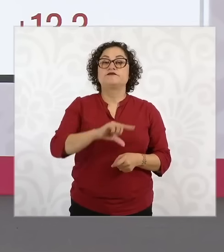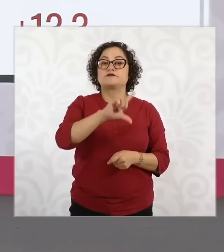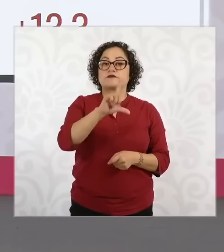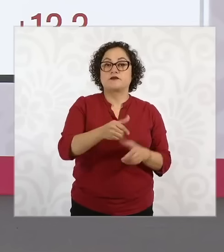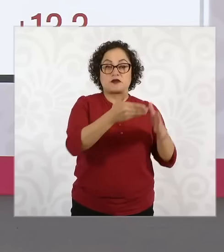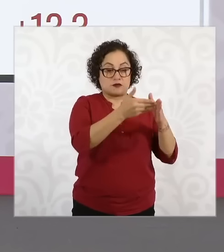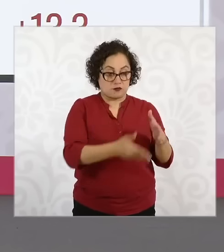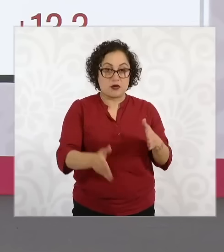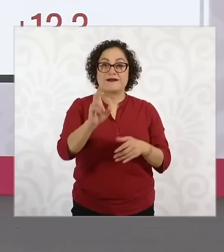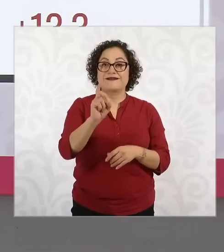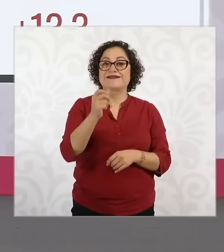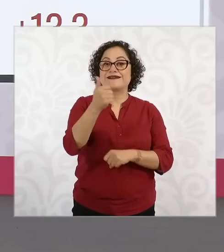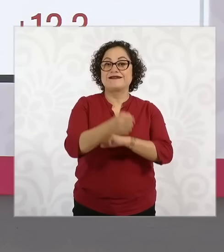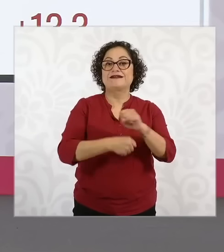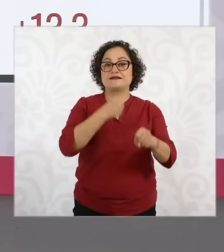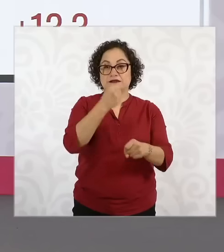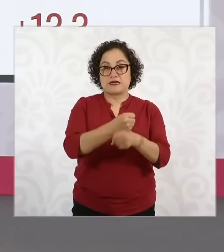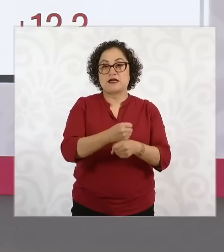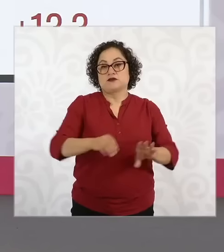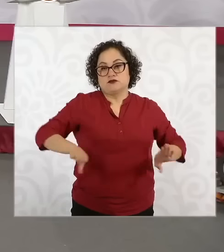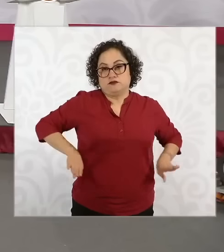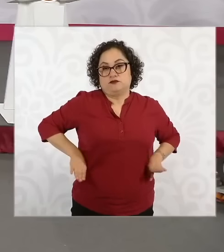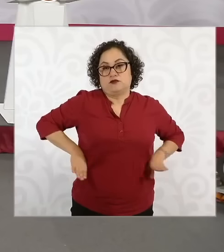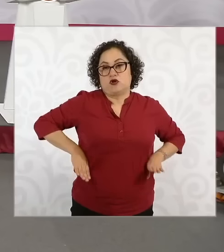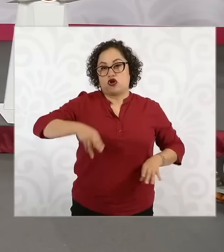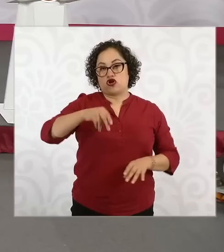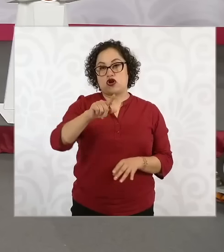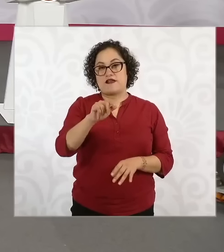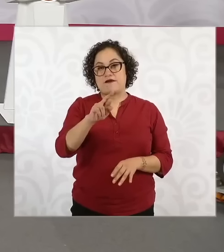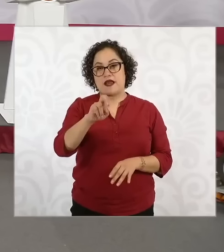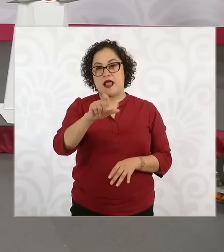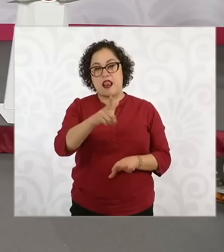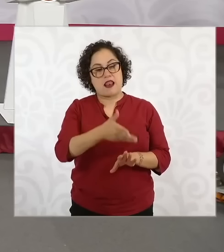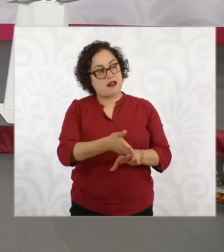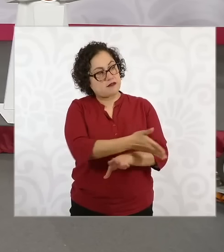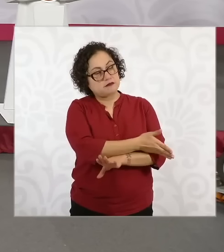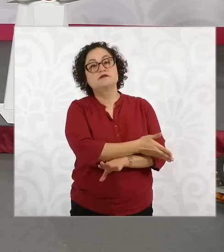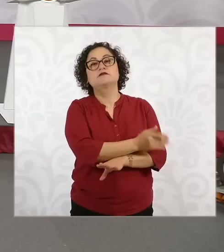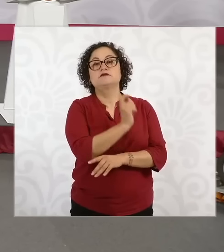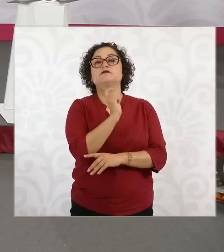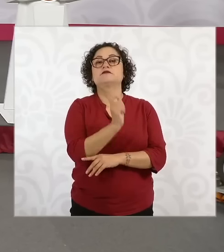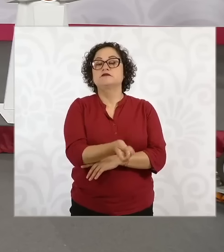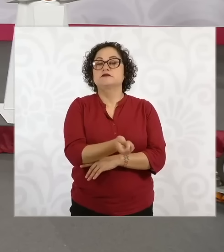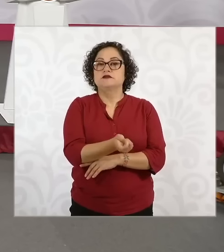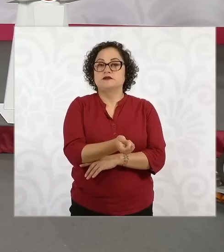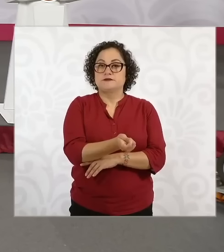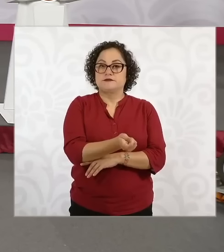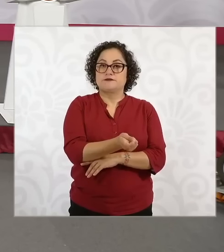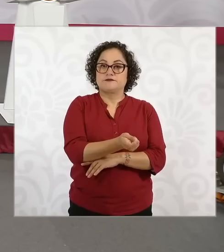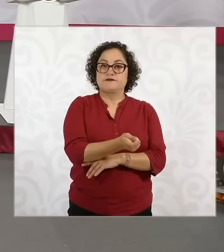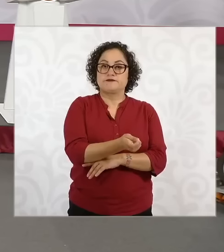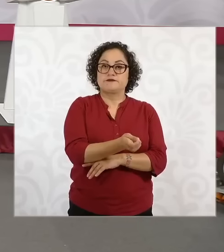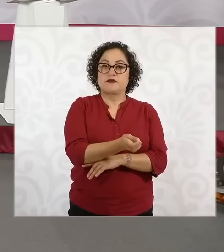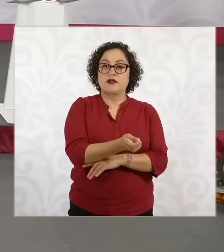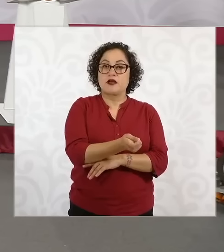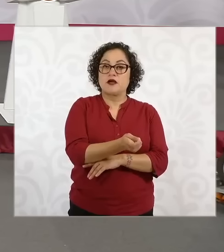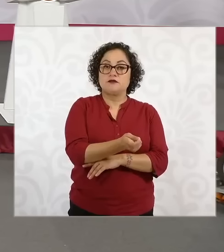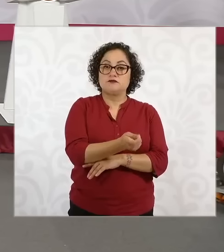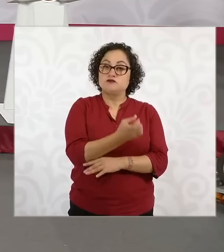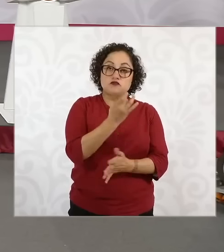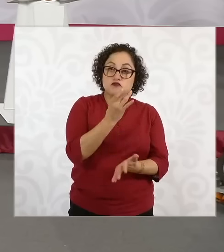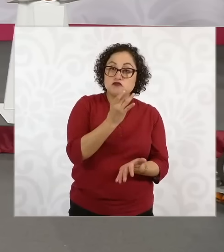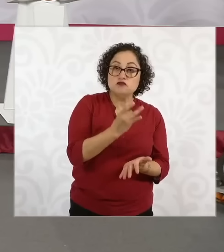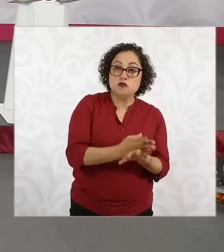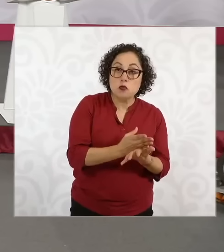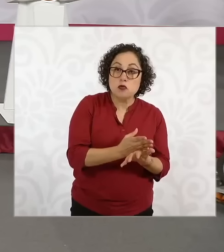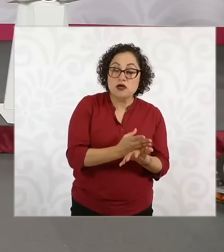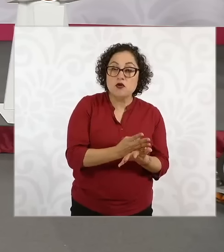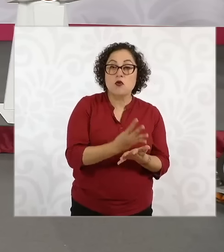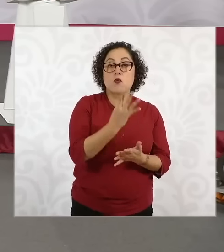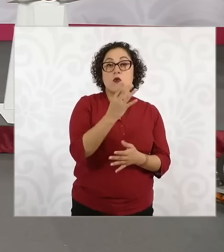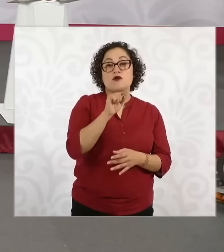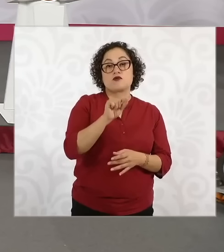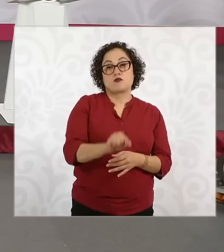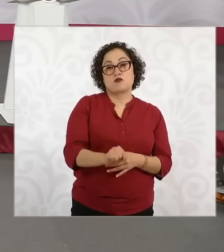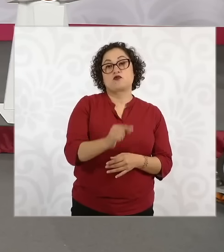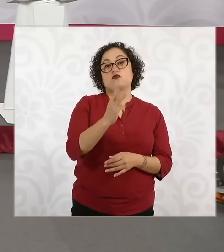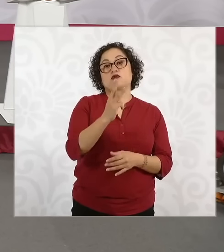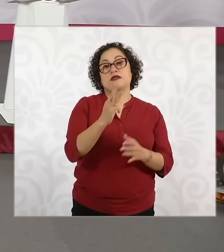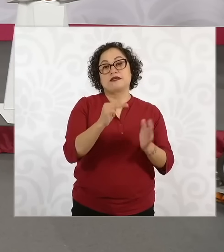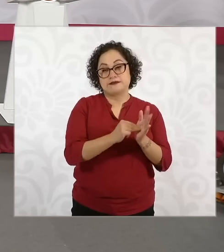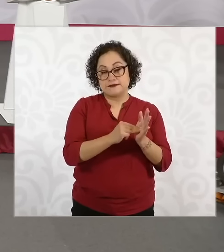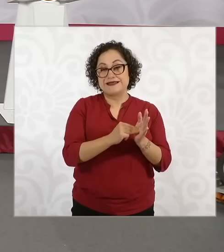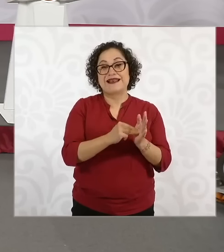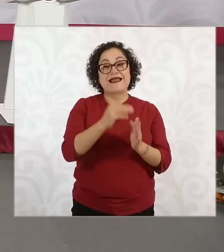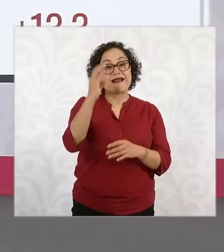el periodo neoliberal, casi lo mismo, solo 4 años menos, solamente se construyeron 4.3,000 camas.